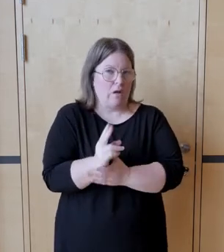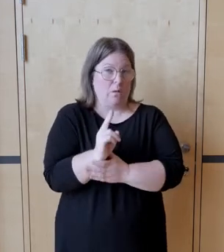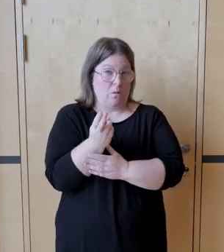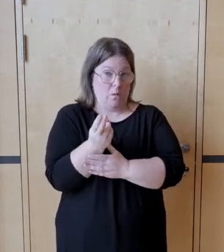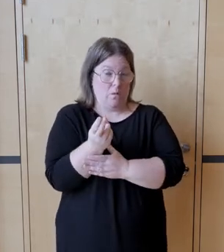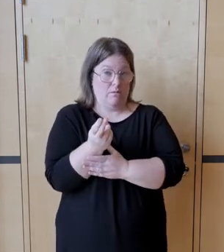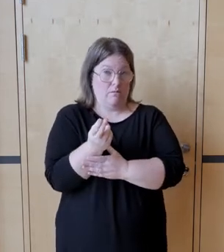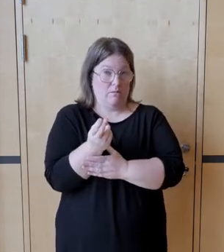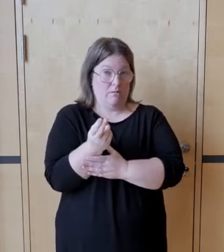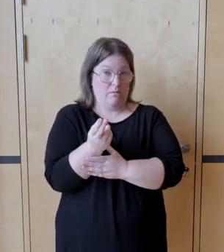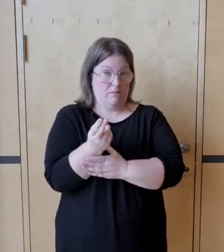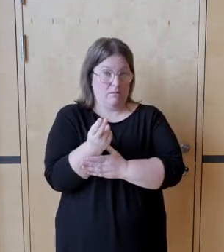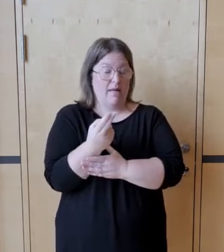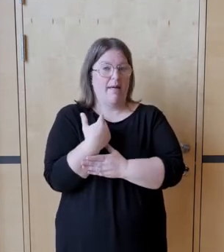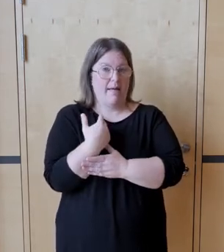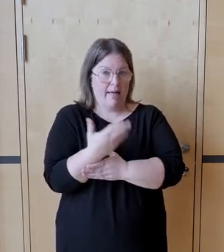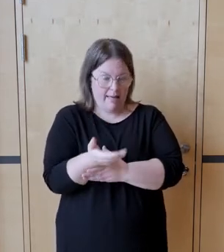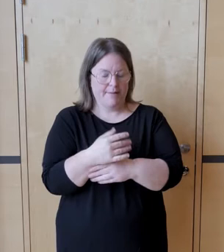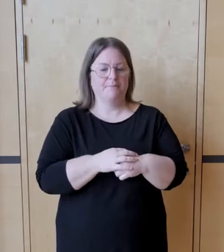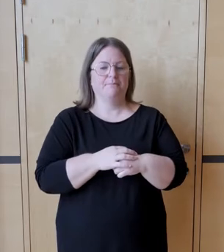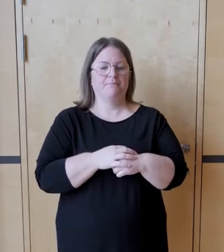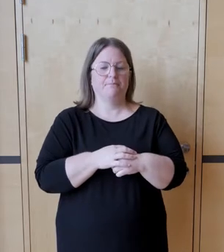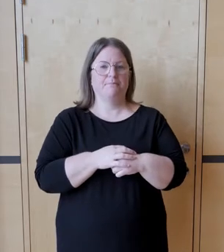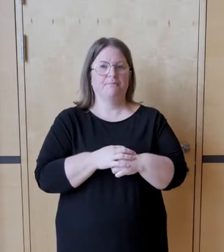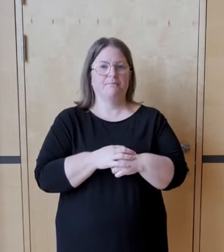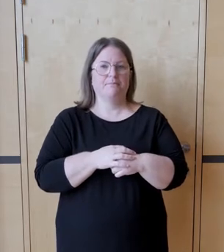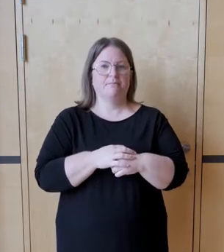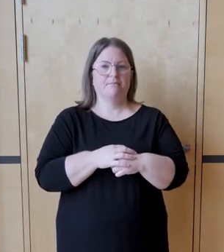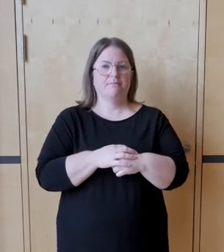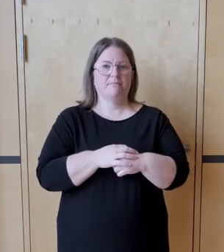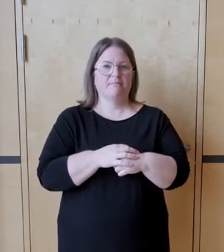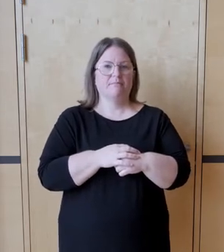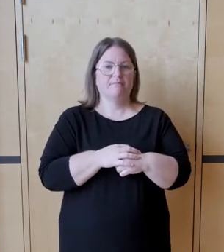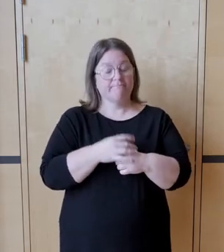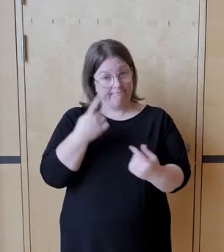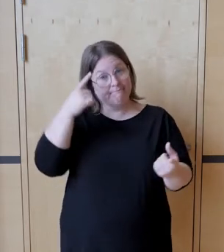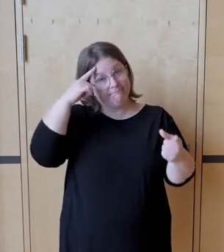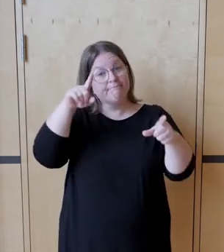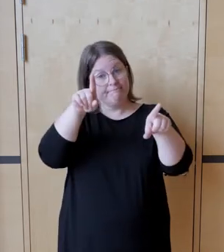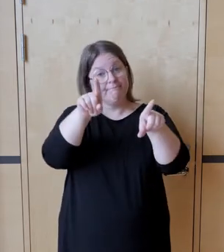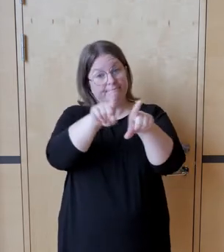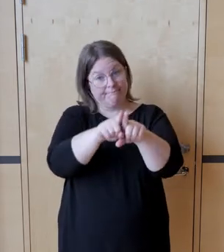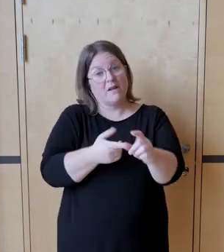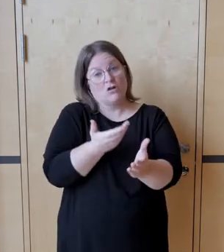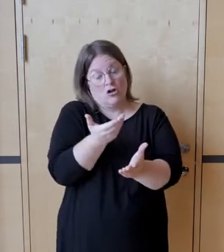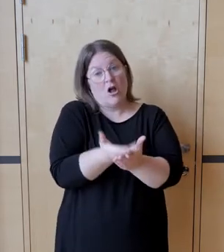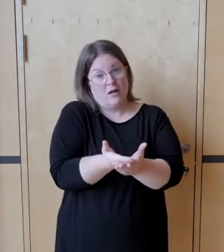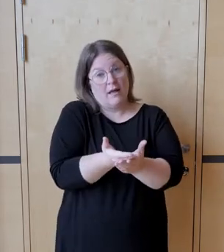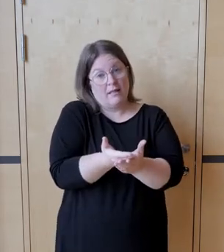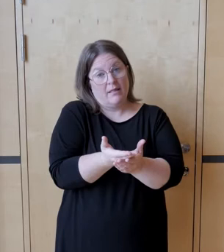Följande Cannabis bifalla de förslag som handlar om zonindelning förslaget om